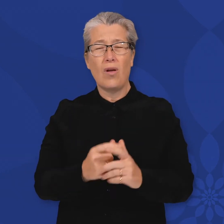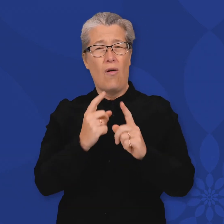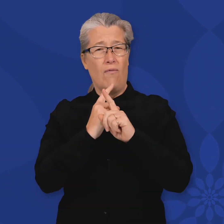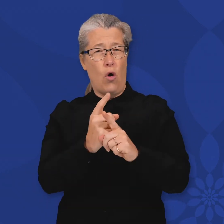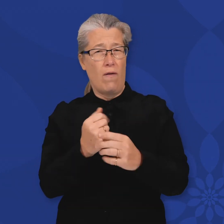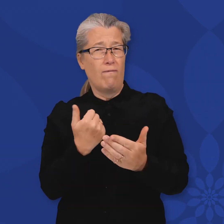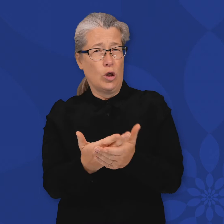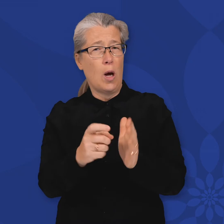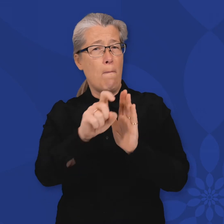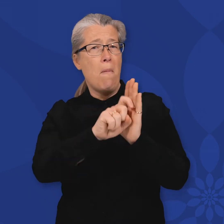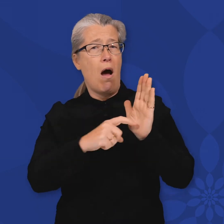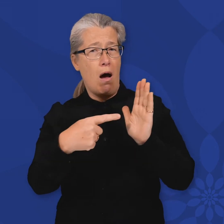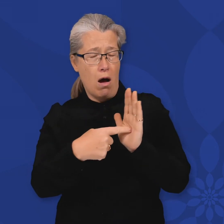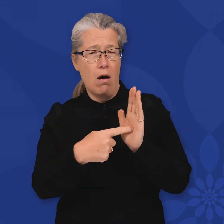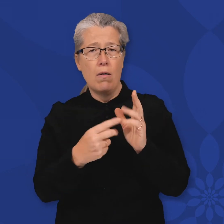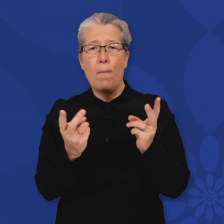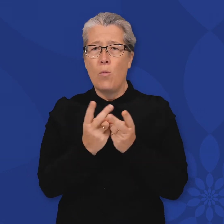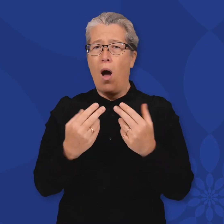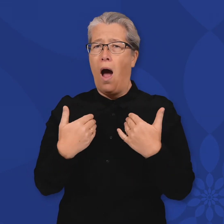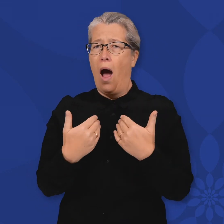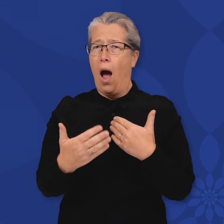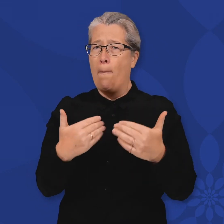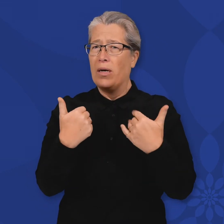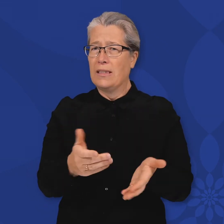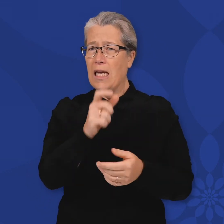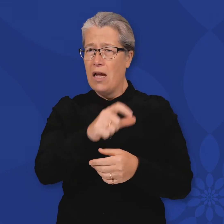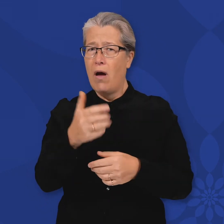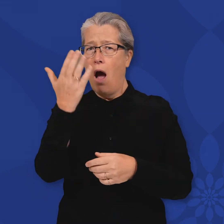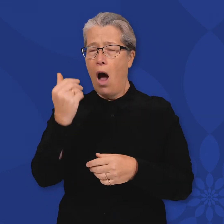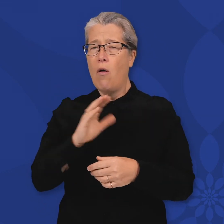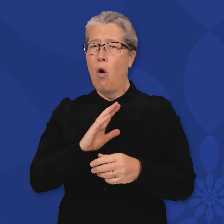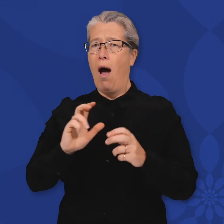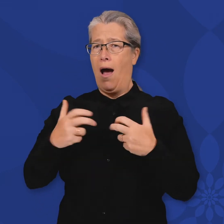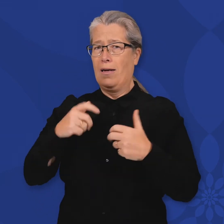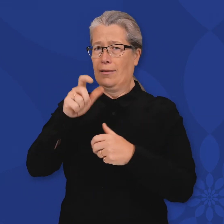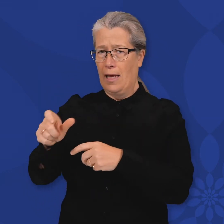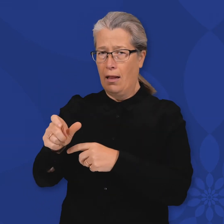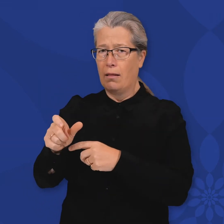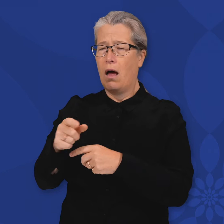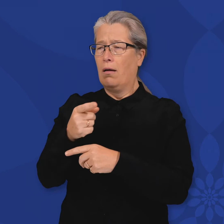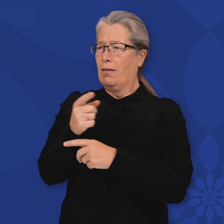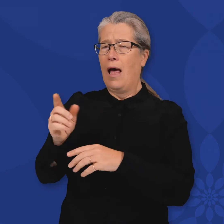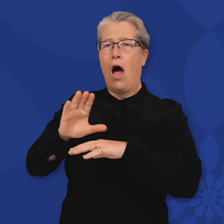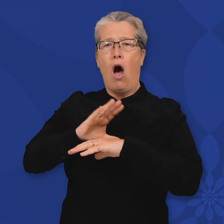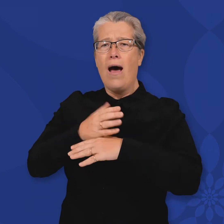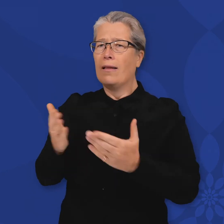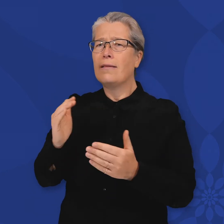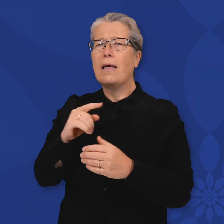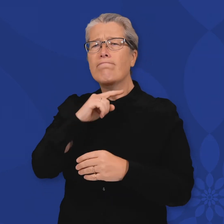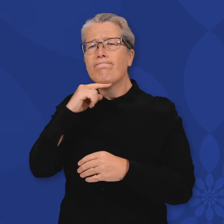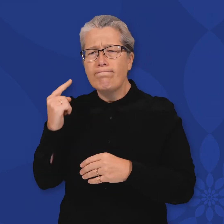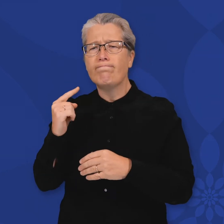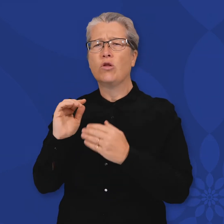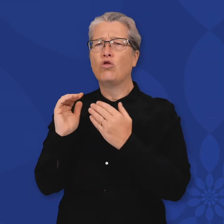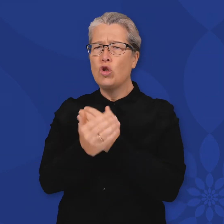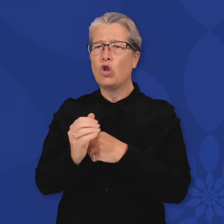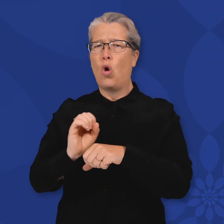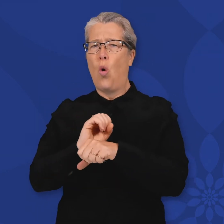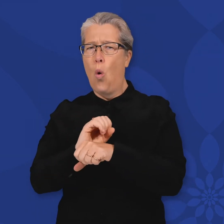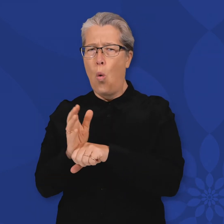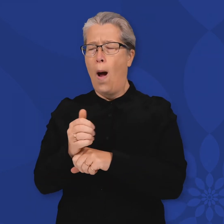Enligt den föreslagna paragrafen kan arbets- givaren endast av särskilda skäl anlita personer -